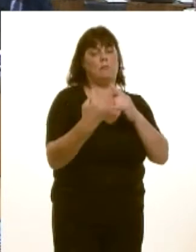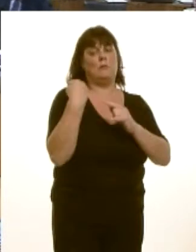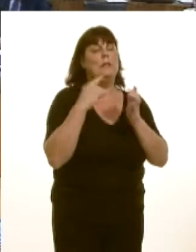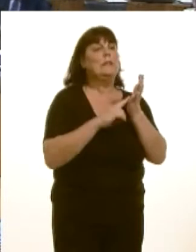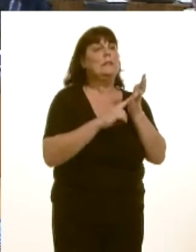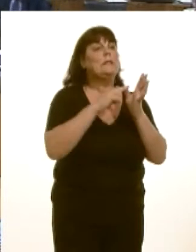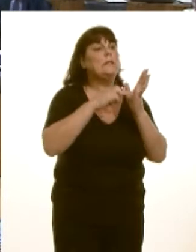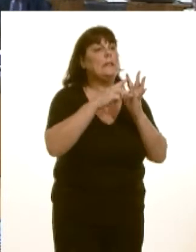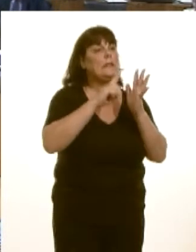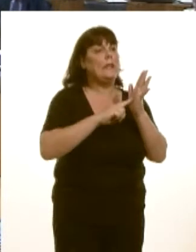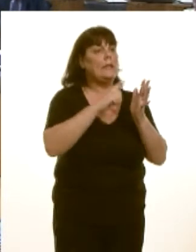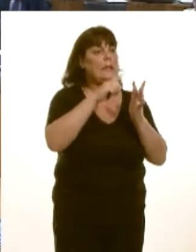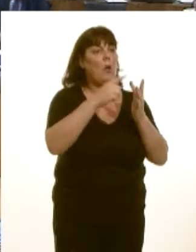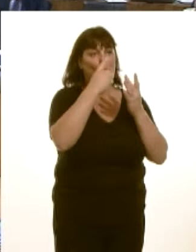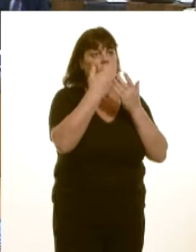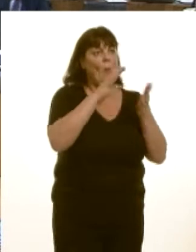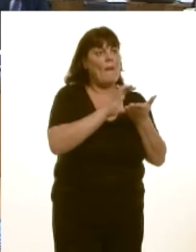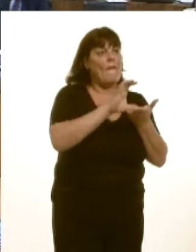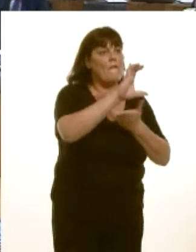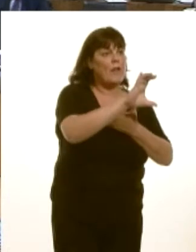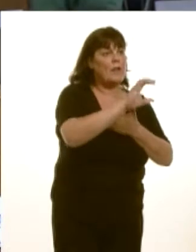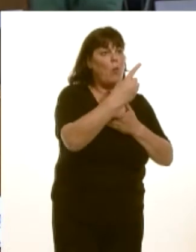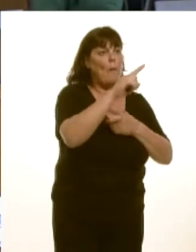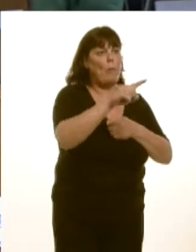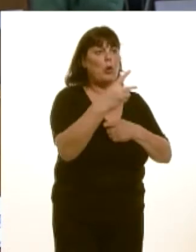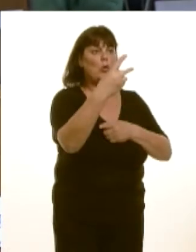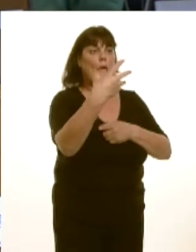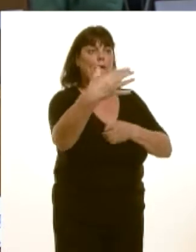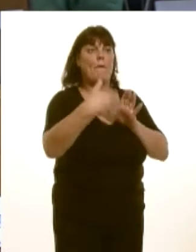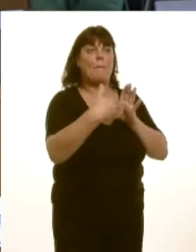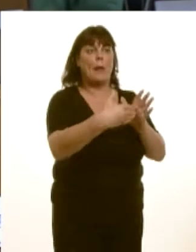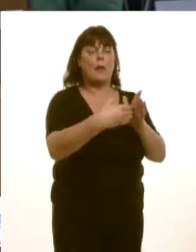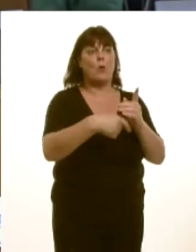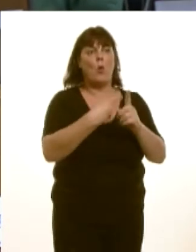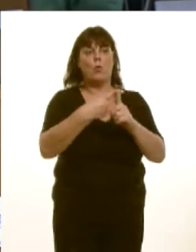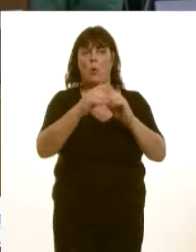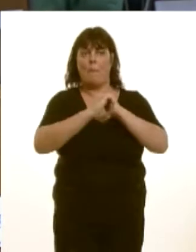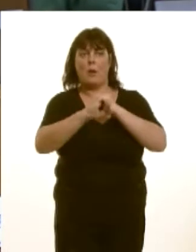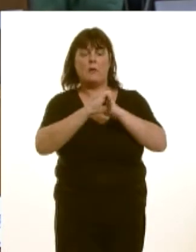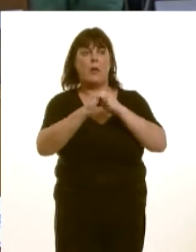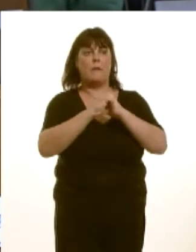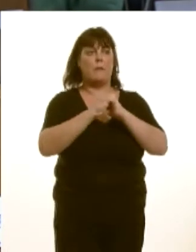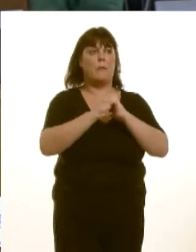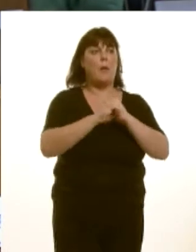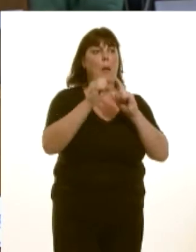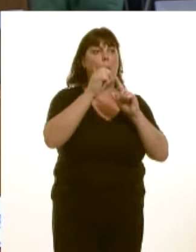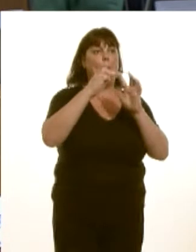Yn ogystal, mae’r ymgyrch farchnata Pethau Bychain wedi cydio dychymyg ac mae’r ymateb hyd yma wedi bod yn gadarnhaol.